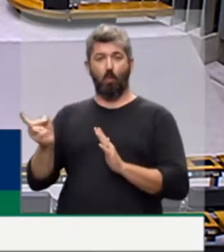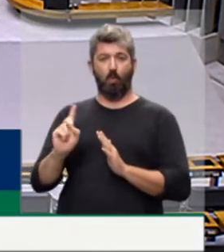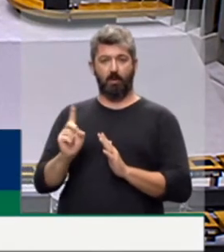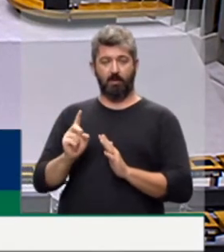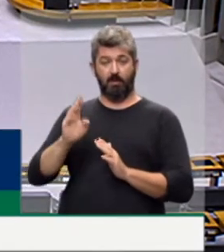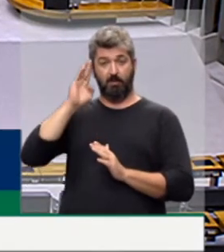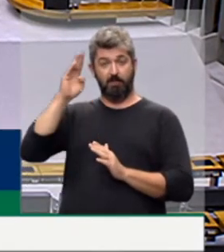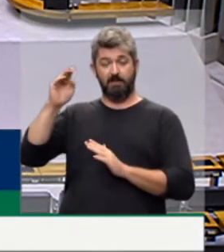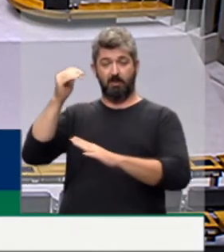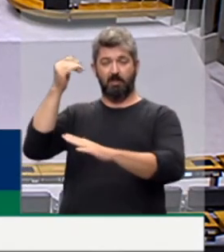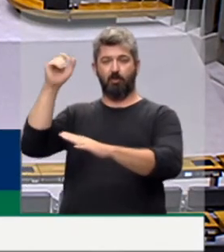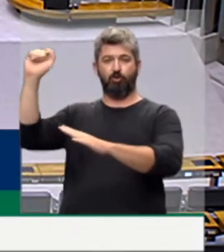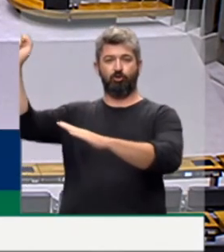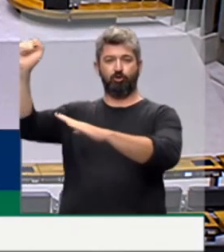OUTRA A GRANDE DIFERENCIO TEM DOMINADO DEBATES DE VOCÊ